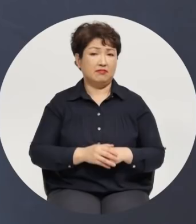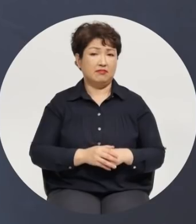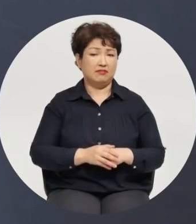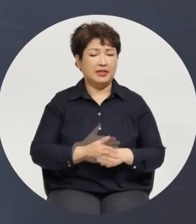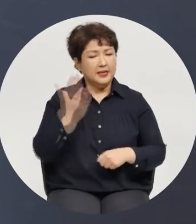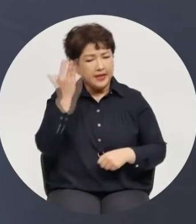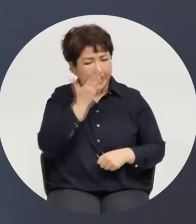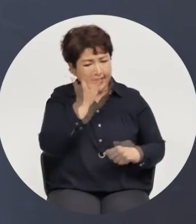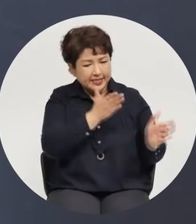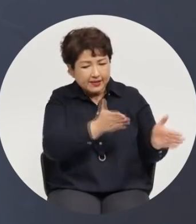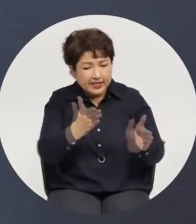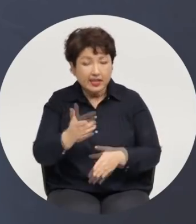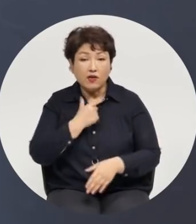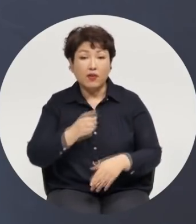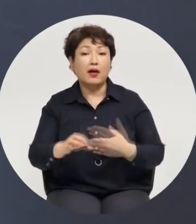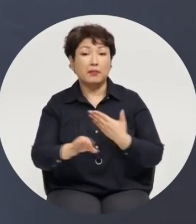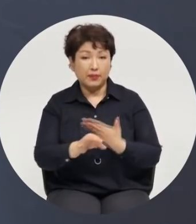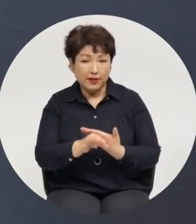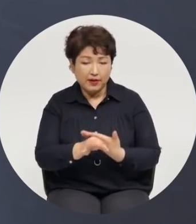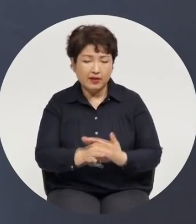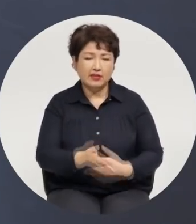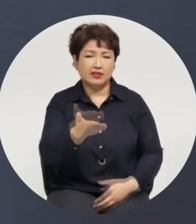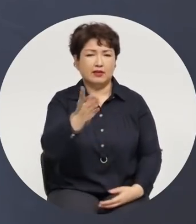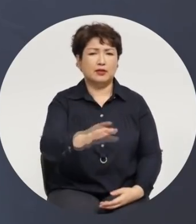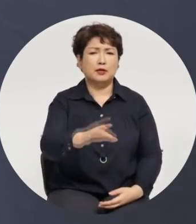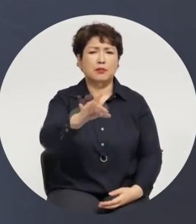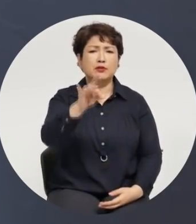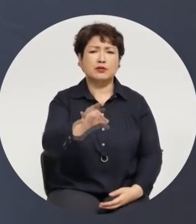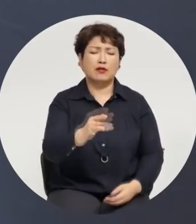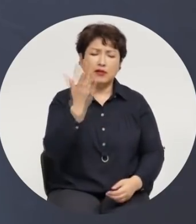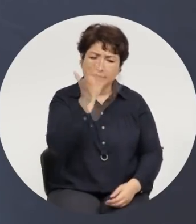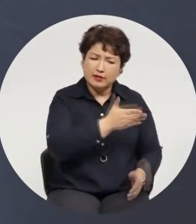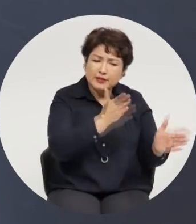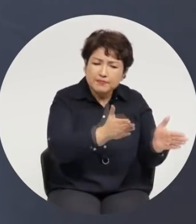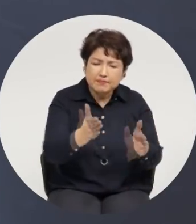아이가 정리 정돈 잘하기를 원하면 본인부터 정리 정돈을 잘하고